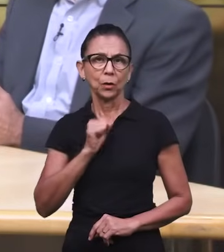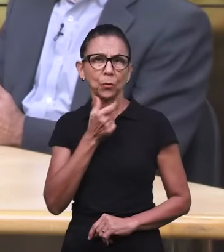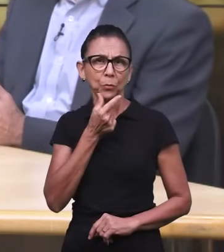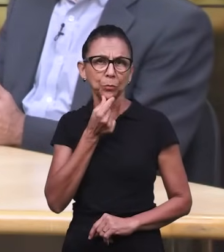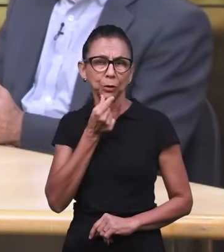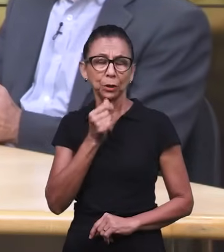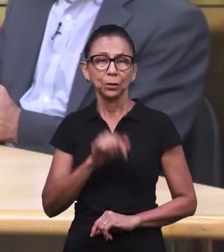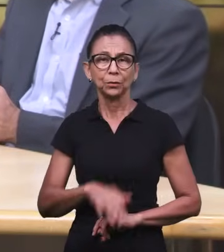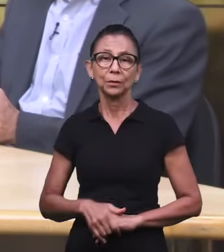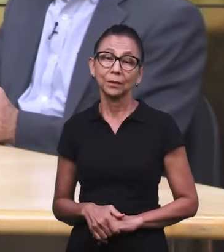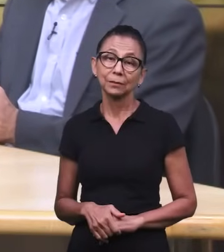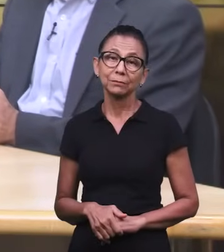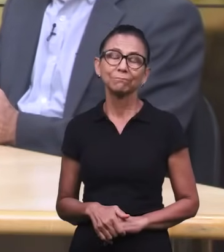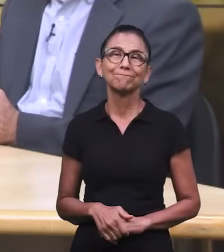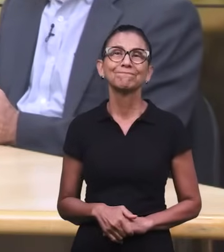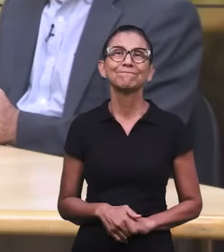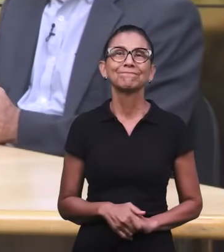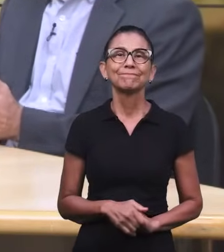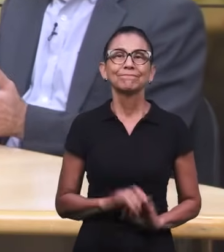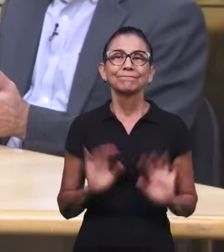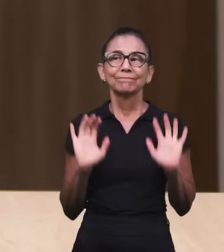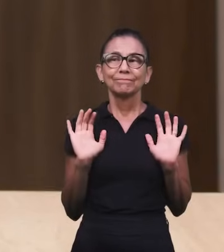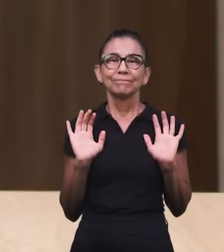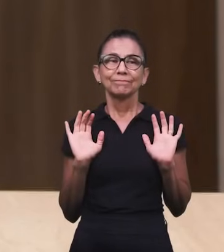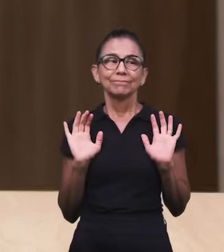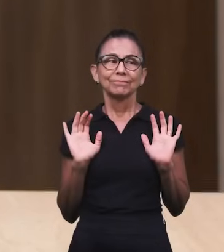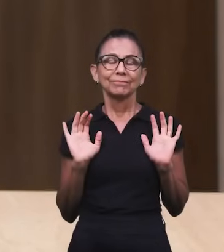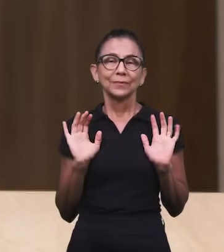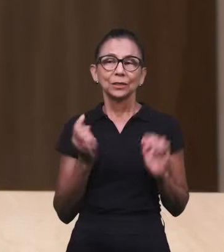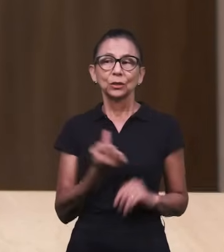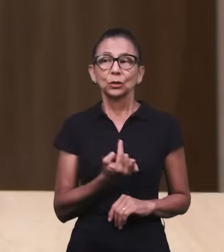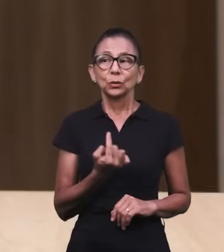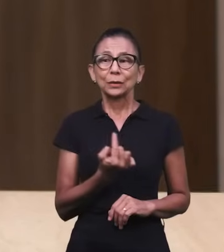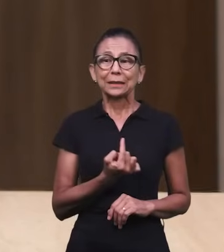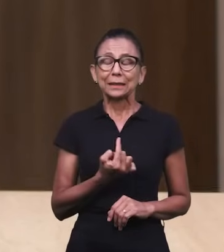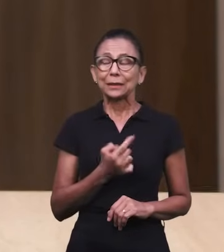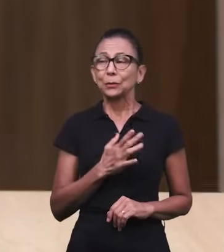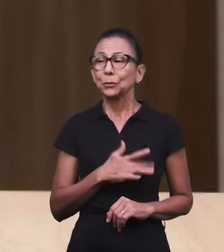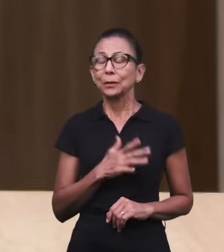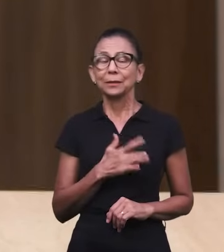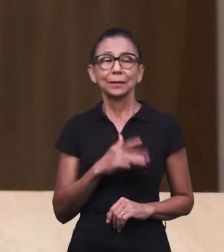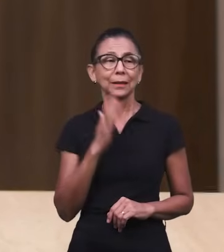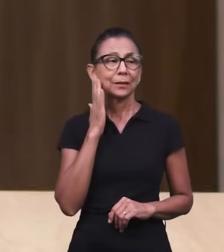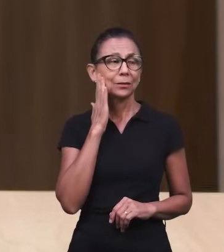vamos dizer assim tá em defesa menino que tá ali sozinho coitado daquele menino não aquele menino